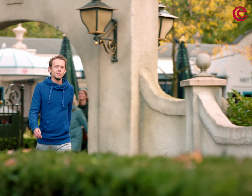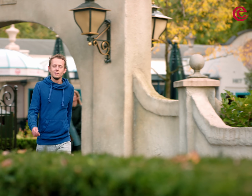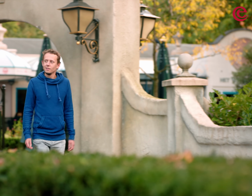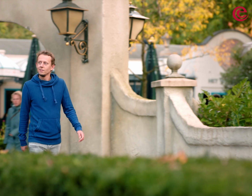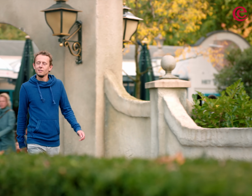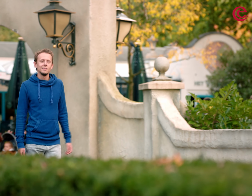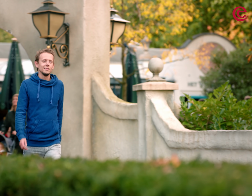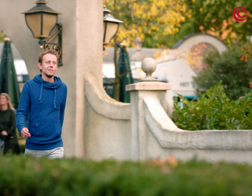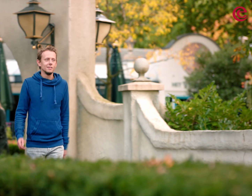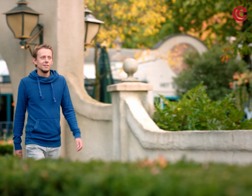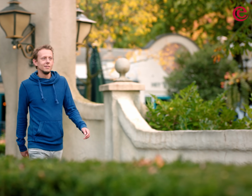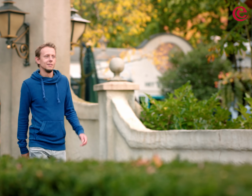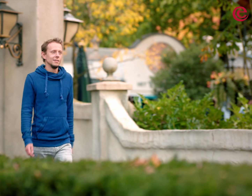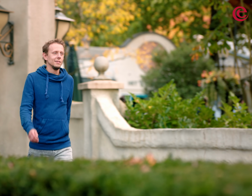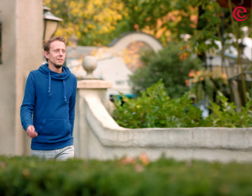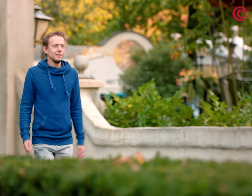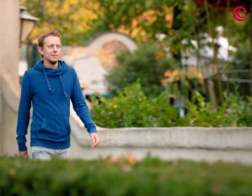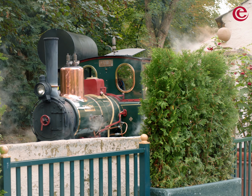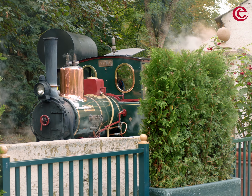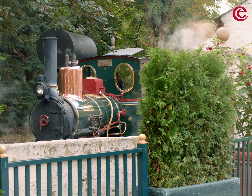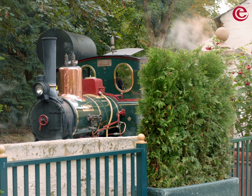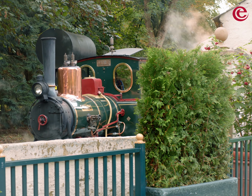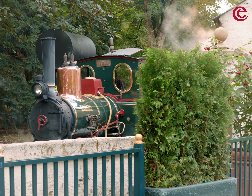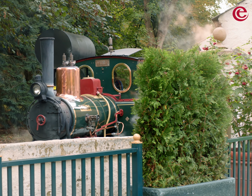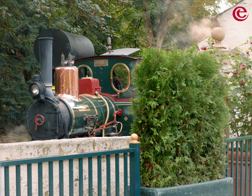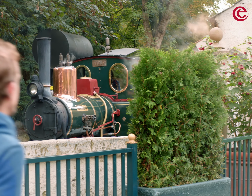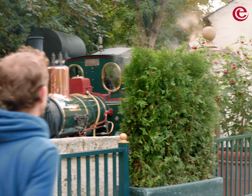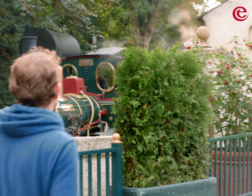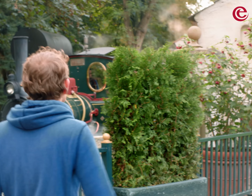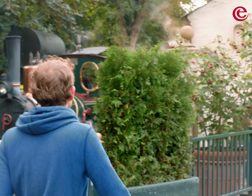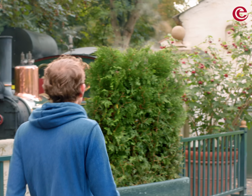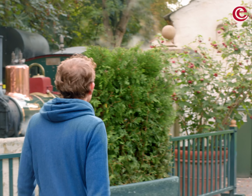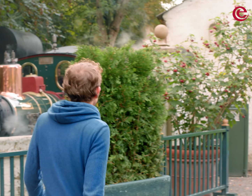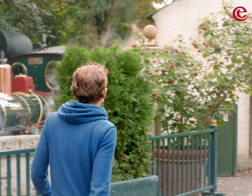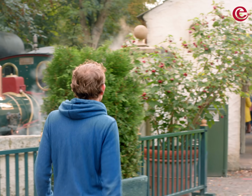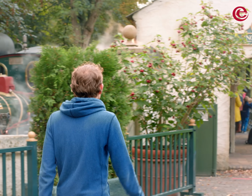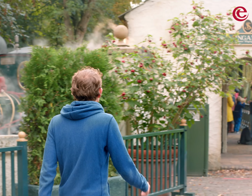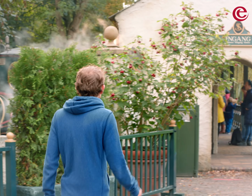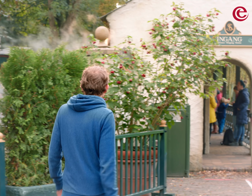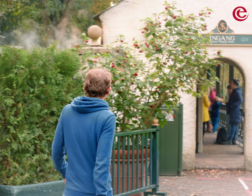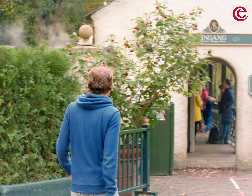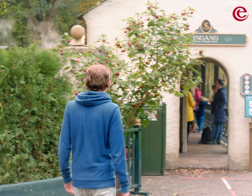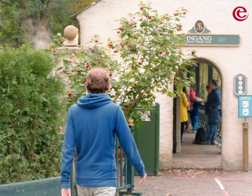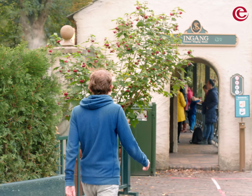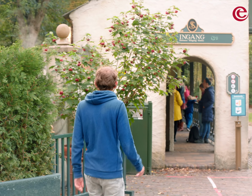Er staat een blinkende groene stoomtrein... *de rook blaast* ...en de locomotief blaast witte rook.